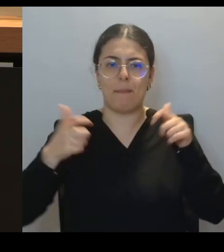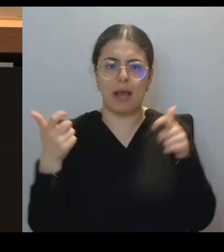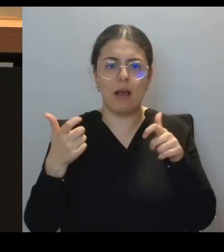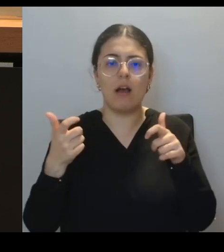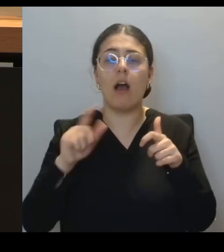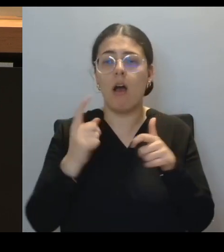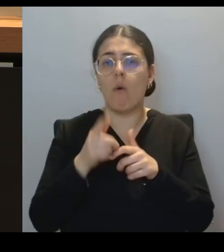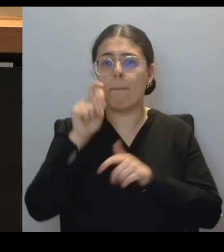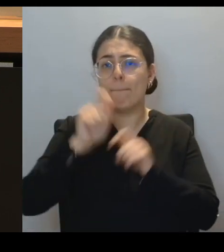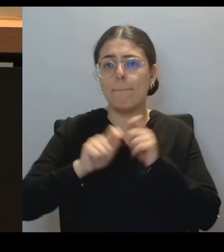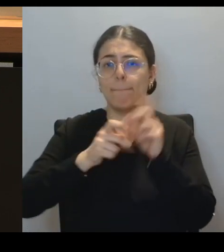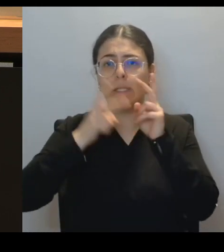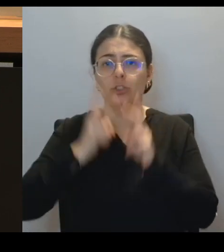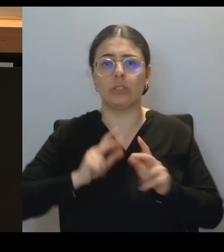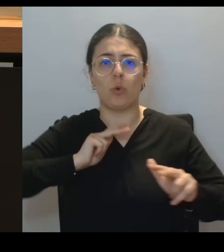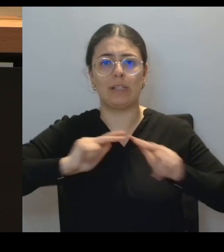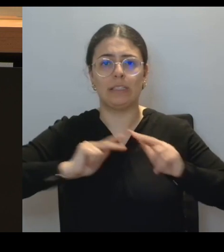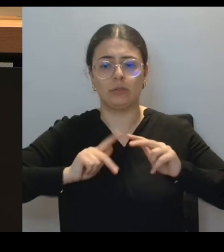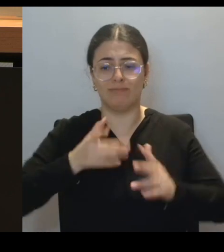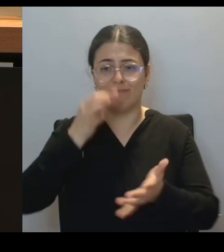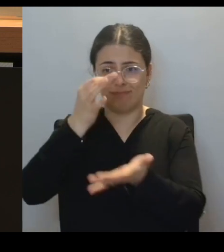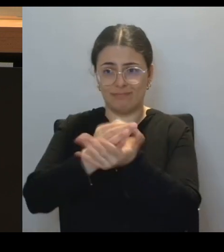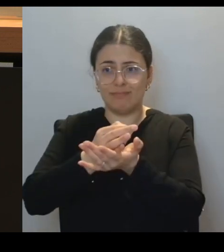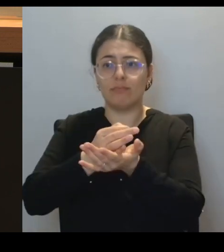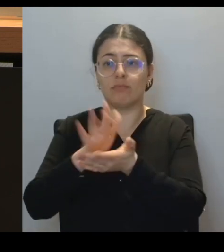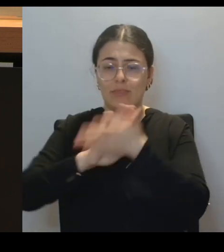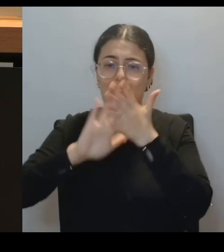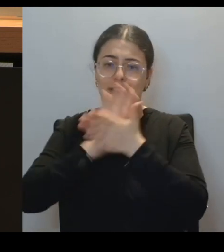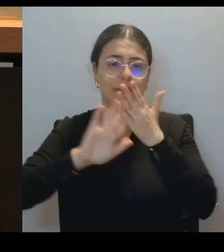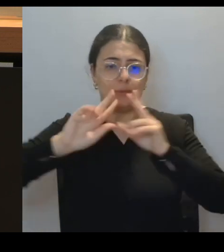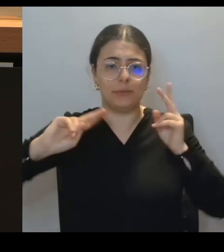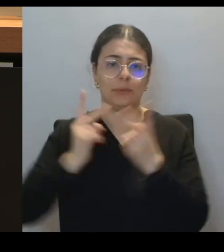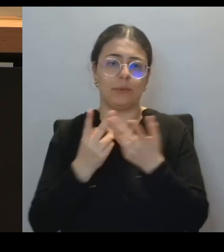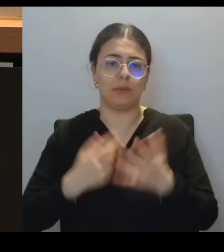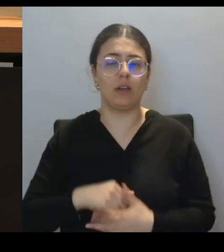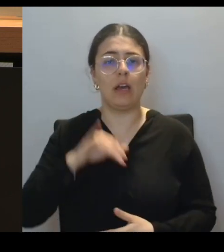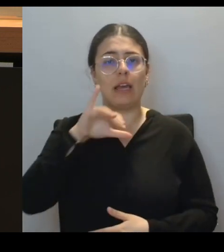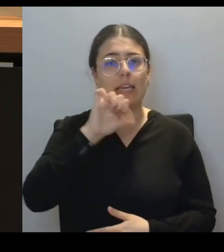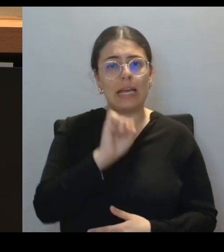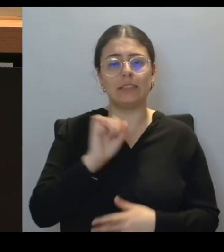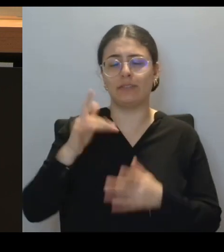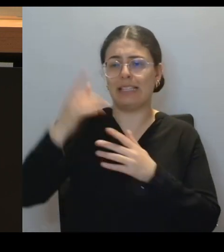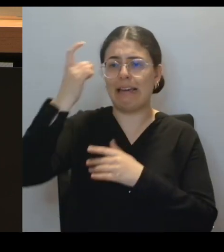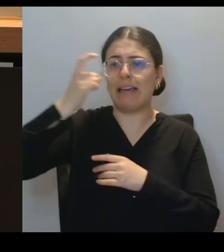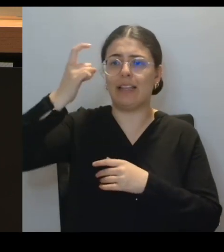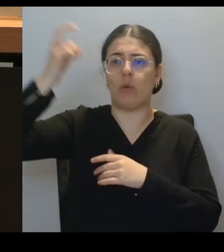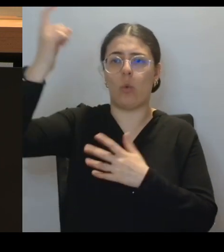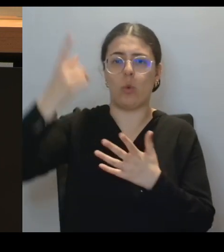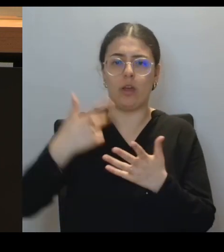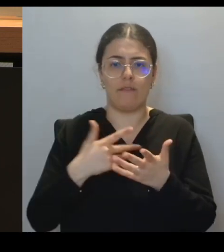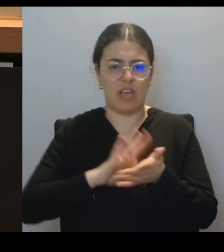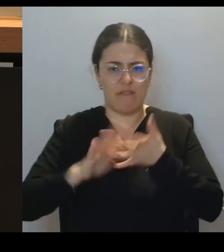Der IS und seine Ideologie sind nicht einfach verschwunden sondern bedrohen nach wie vor das Leben der Menschen dort.